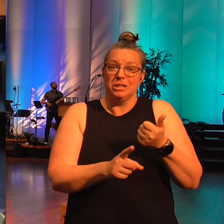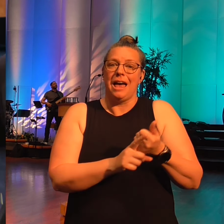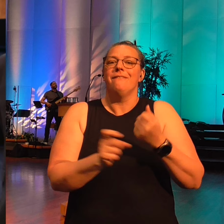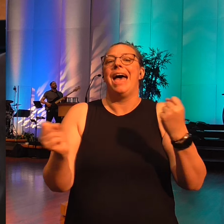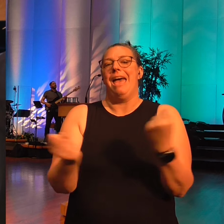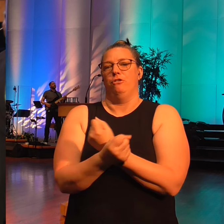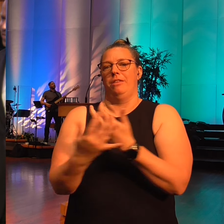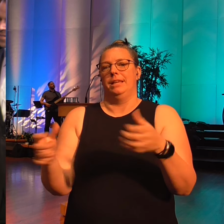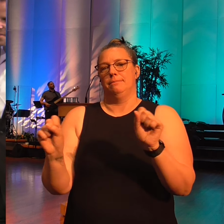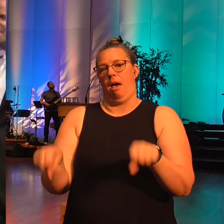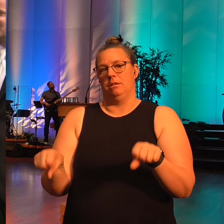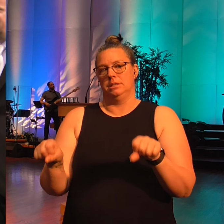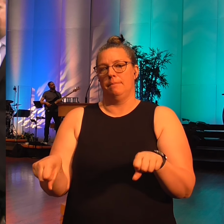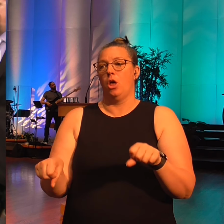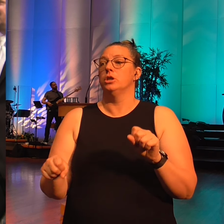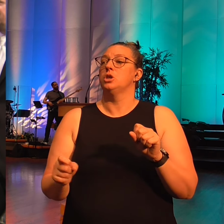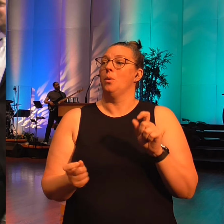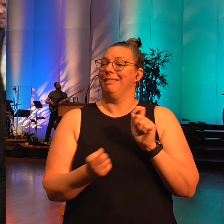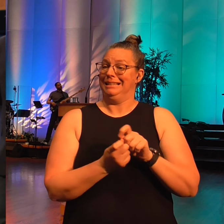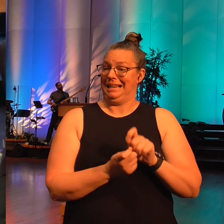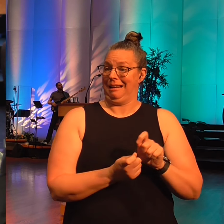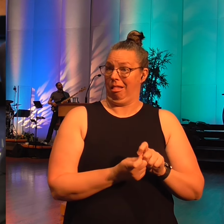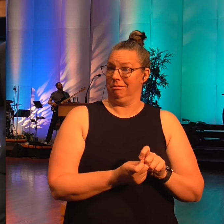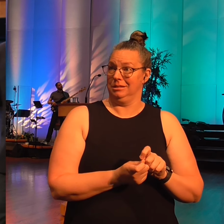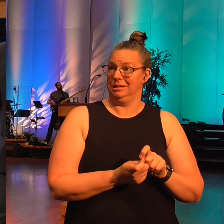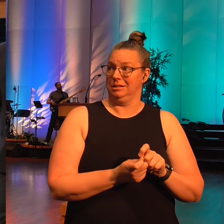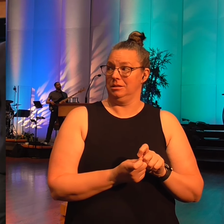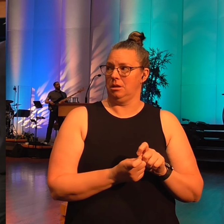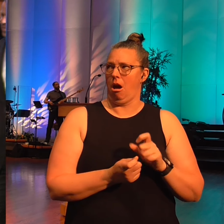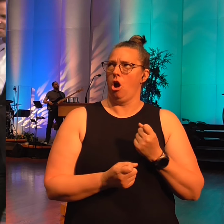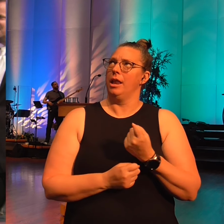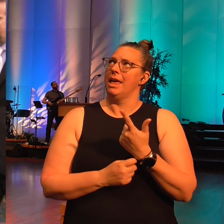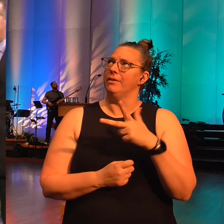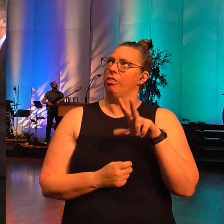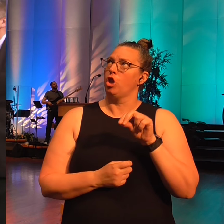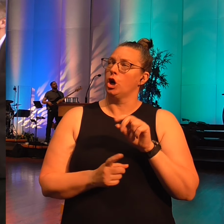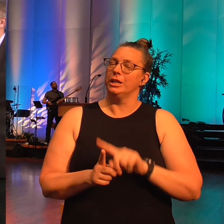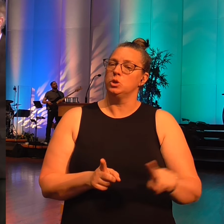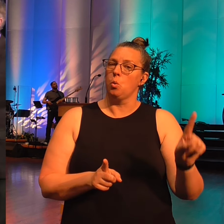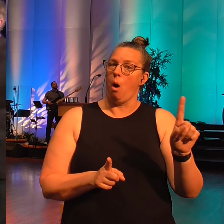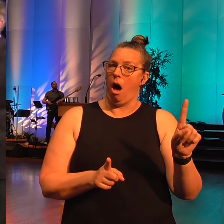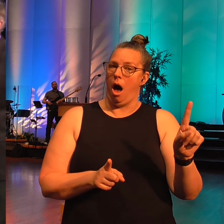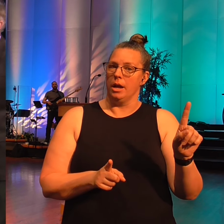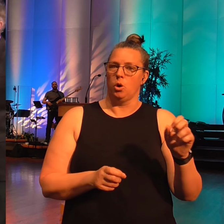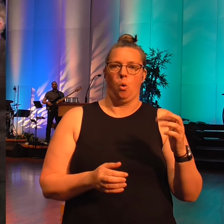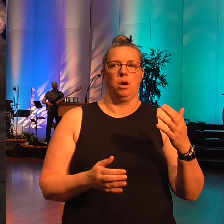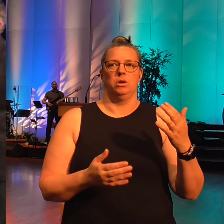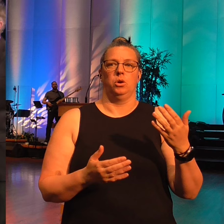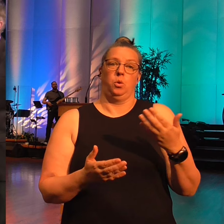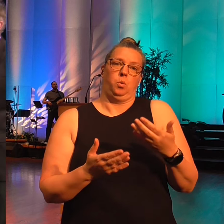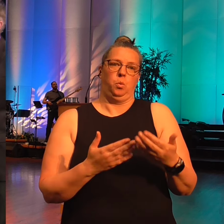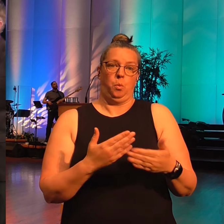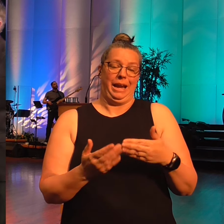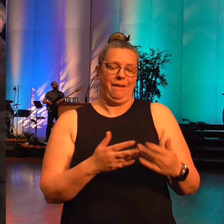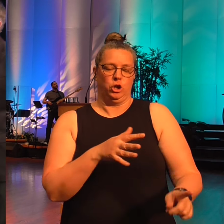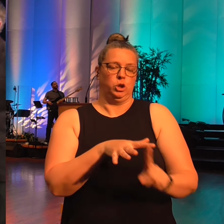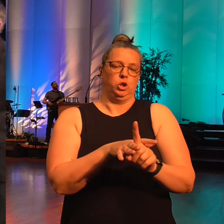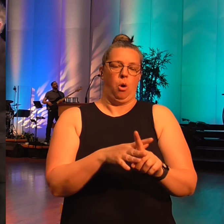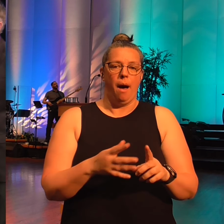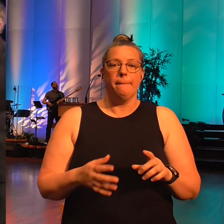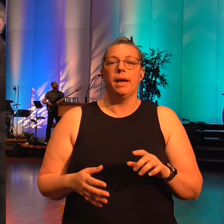posible. Así que los detalles son: uh, son las 11:30 a 1 o cuando llegues. Um, es en Sacred